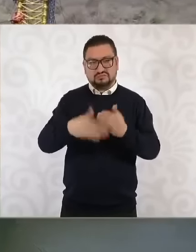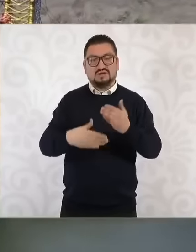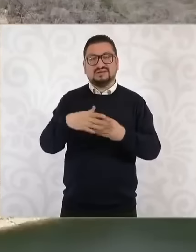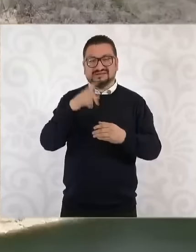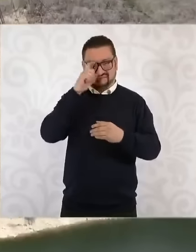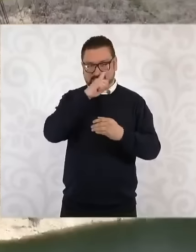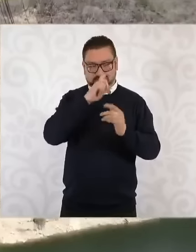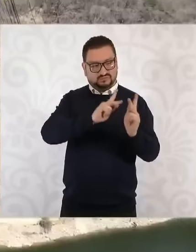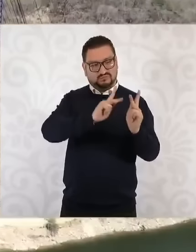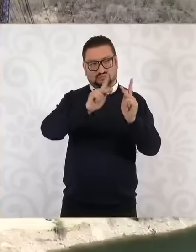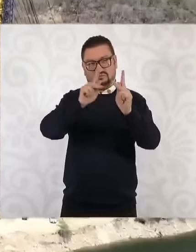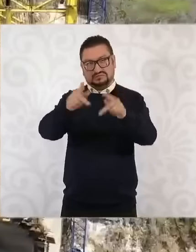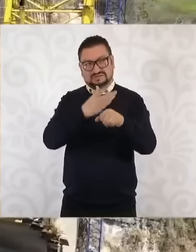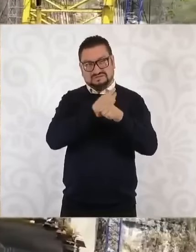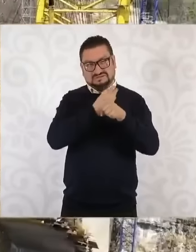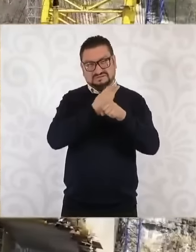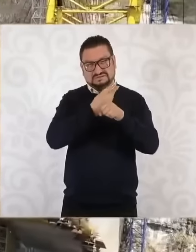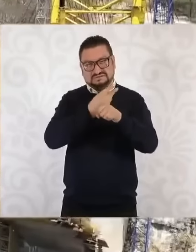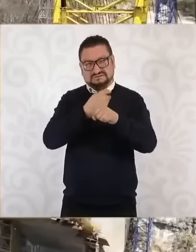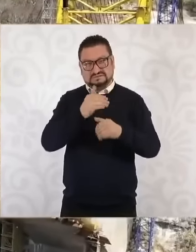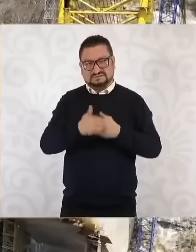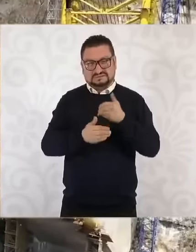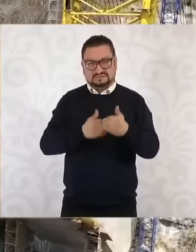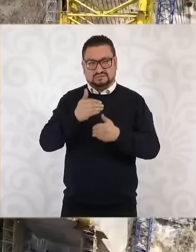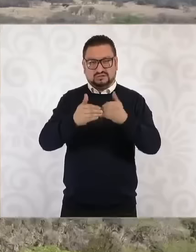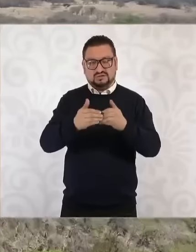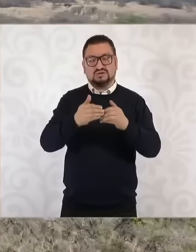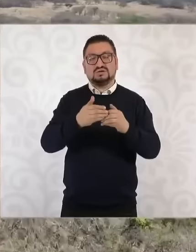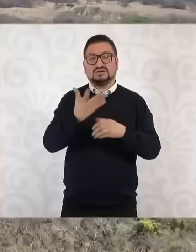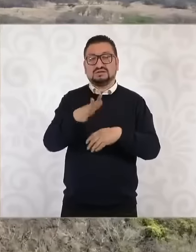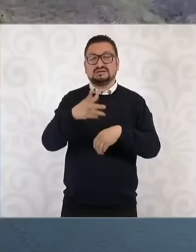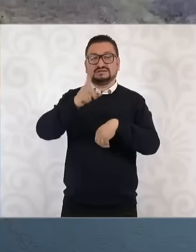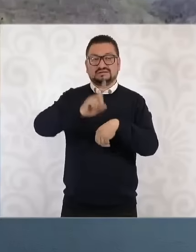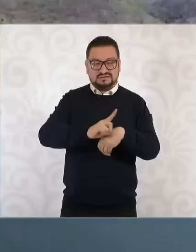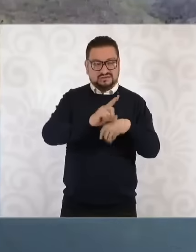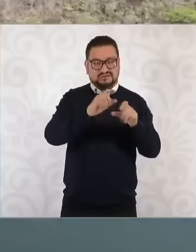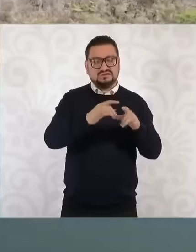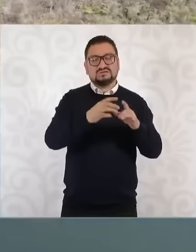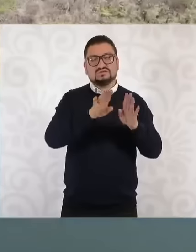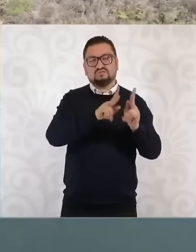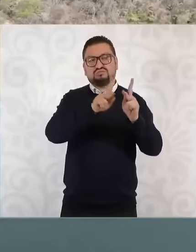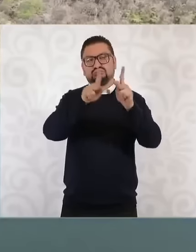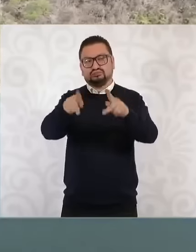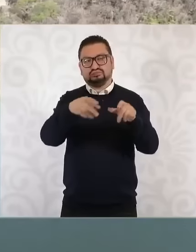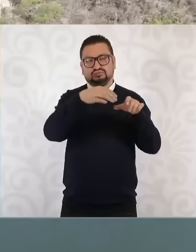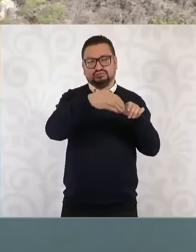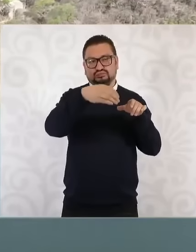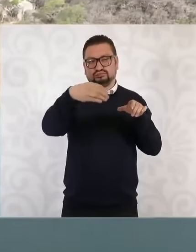del proceso constructivo, avanzamos un módulo cada 10 días. Eh, son estas especie de setas